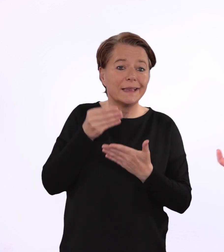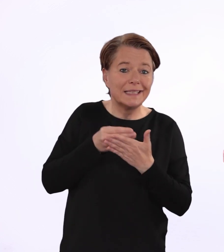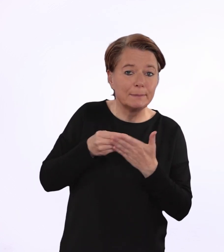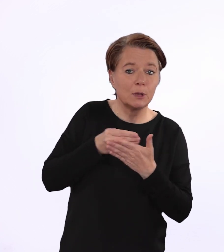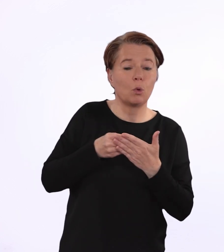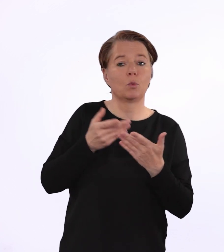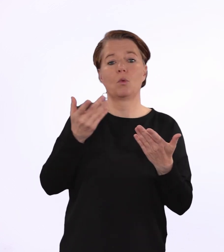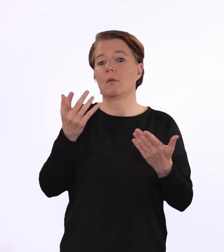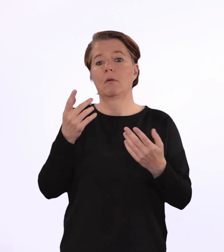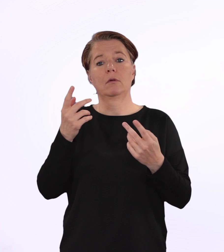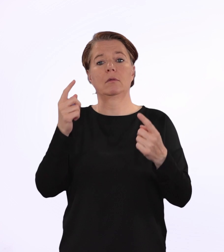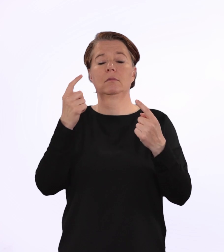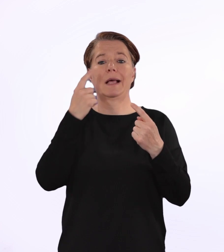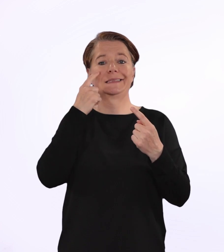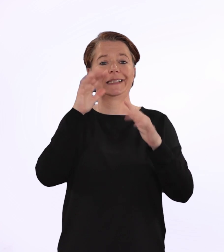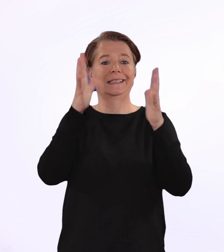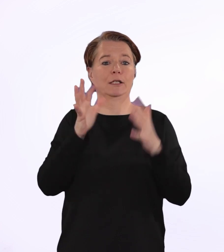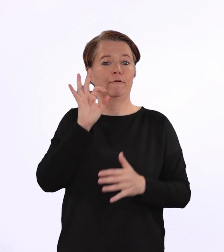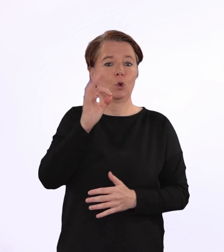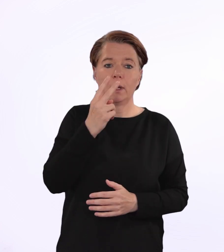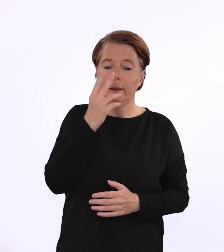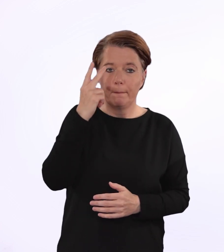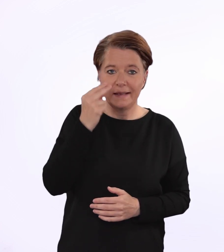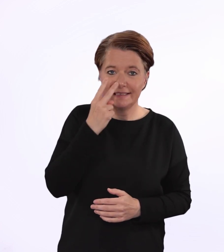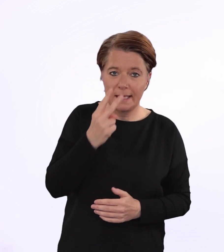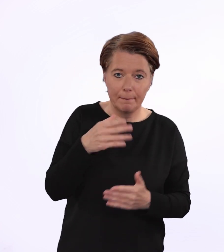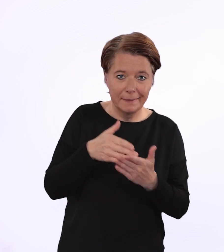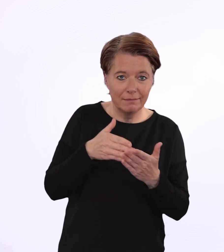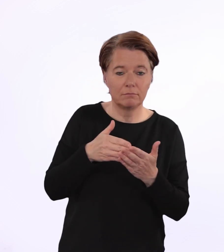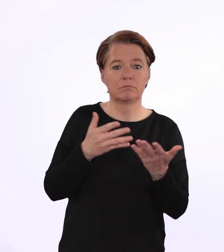Audiodeskription oder die Ästhetik für blindes und sehbehindertes Publikum